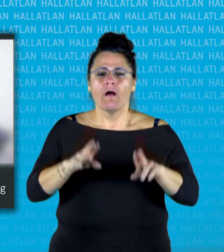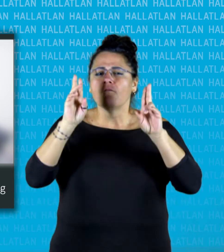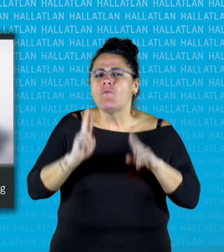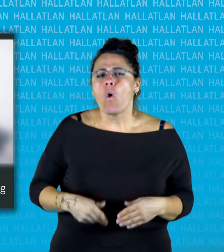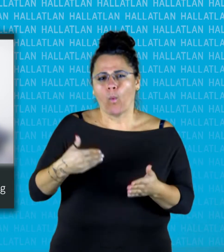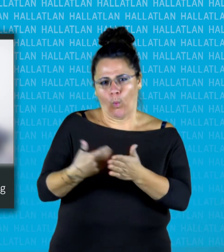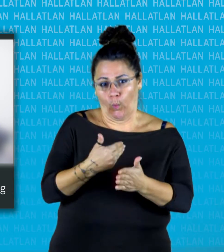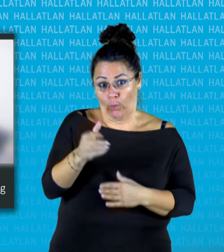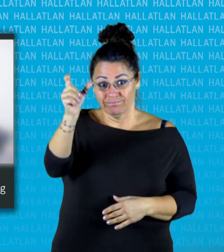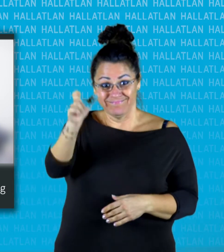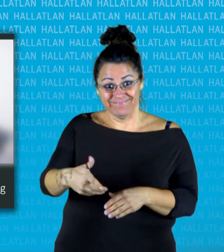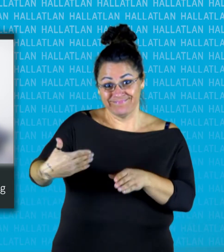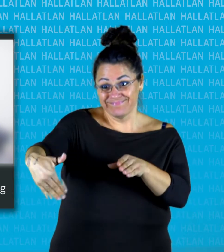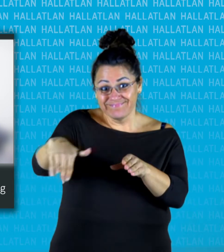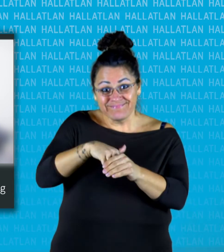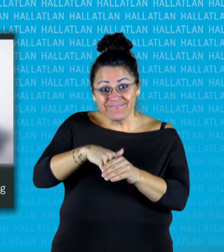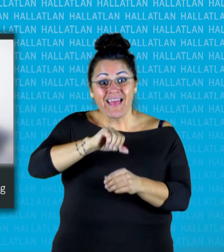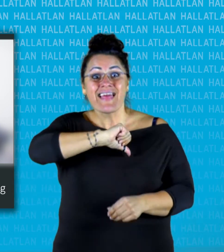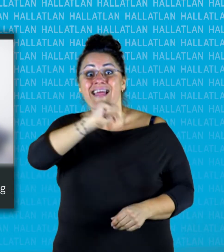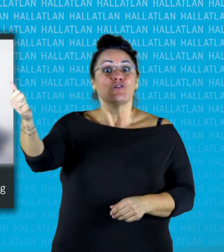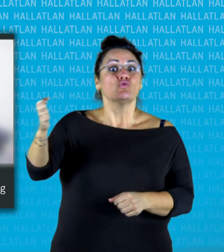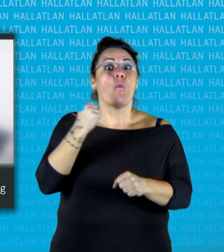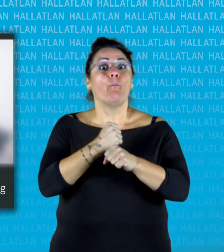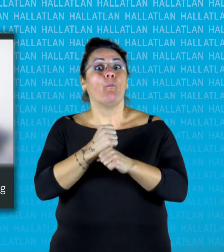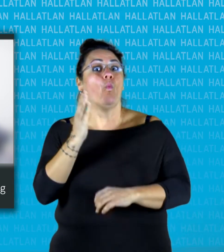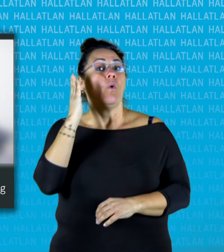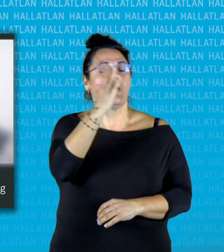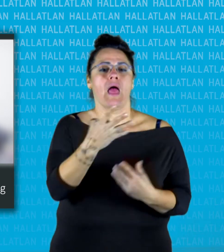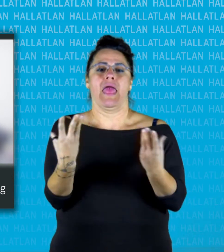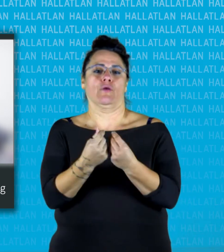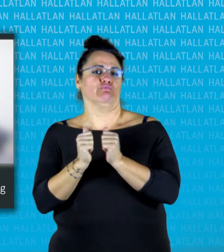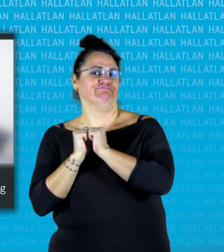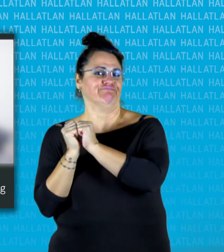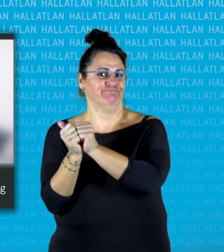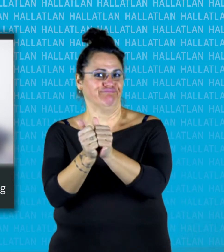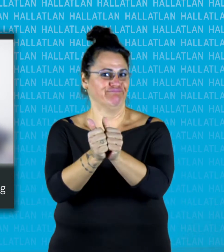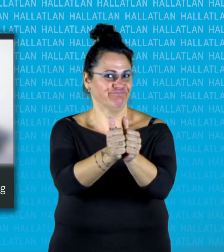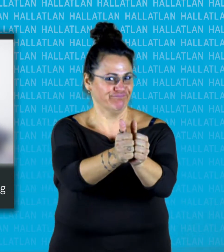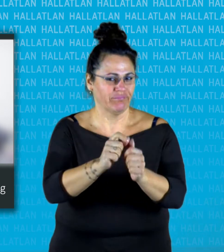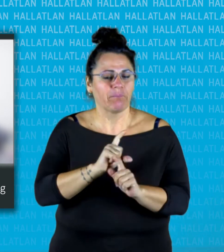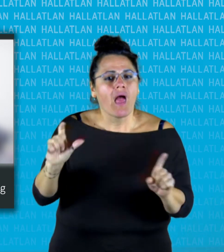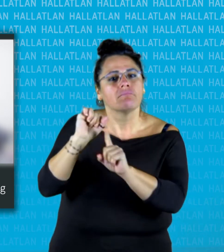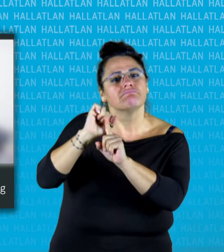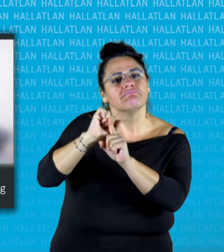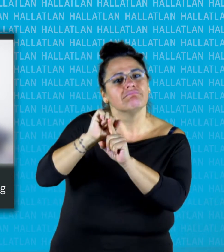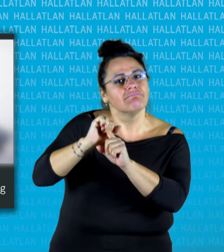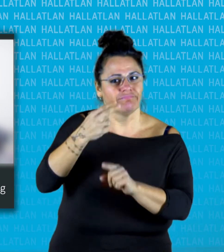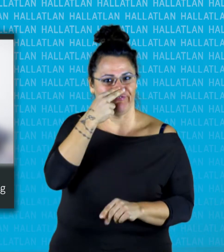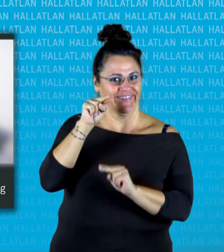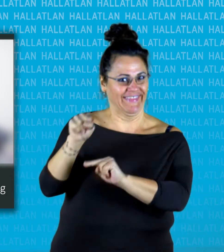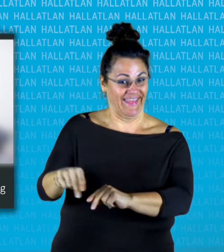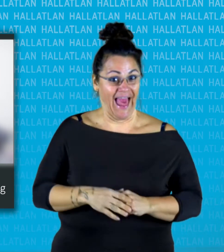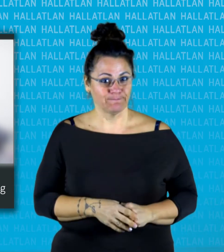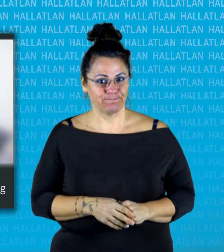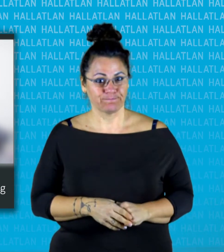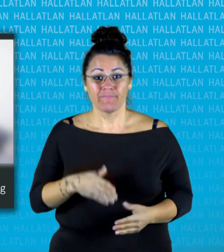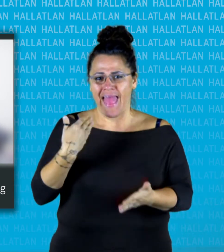A betanítás alatt egyénileg kísérik a futárokat.